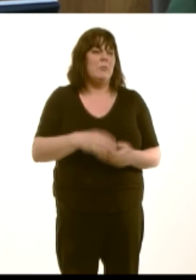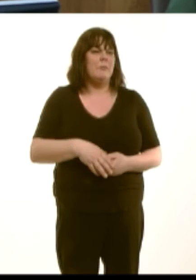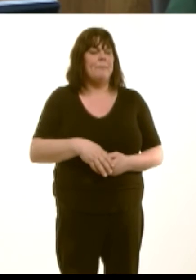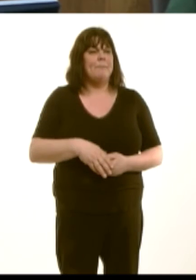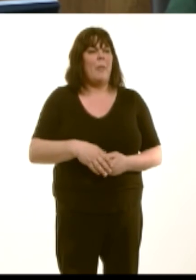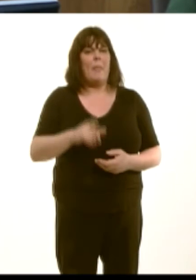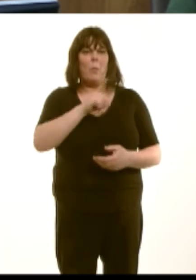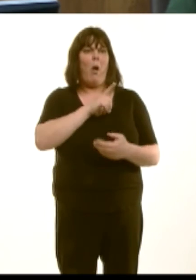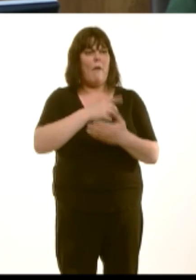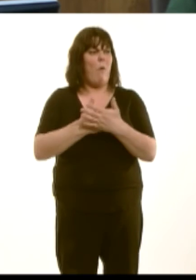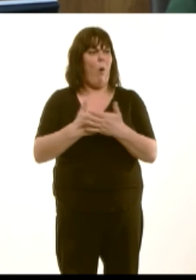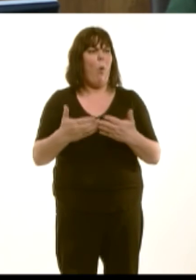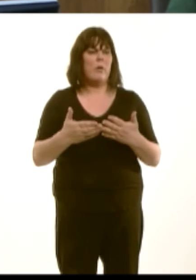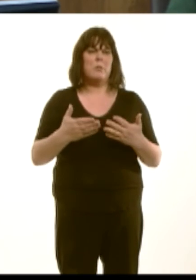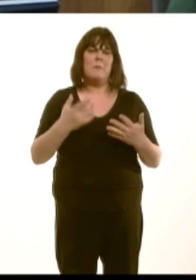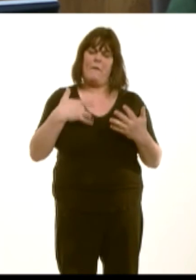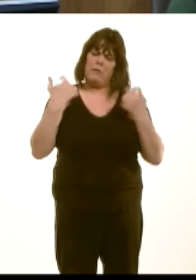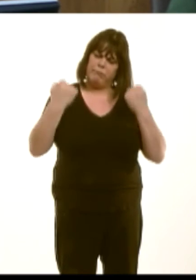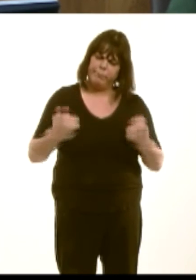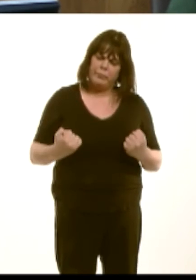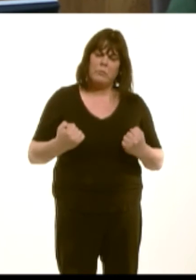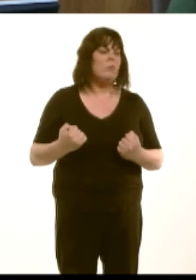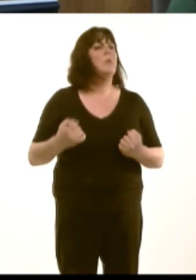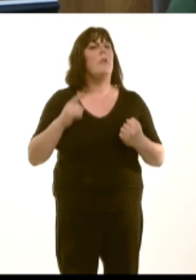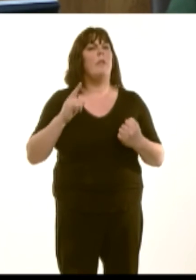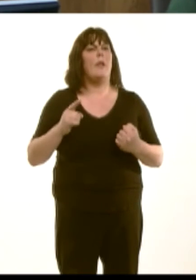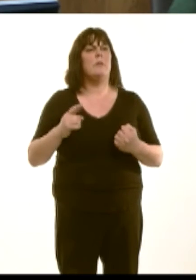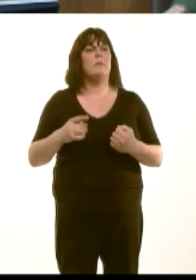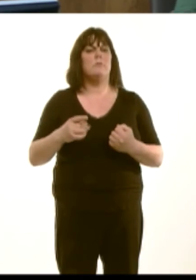Dyna pam rwyf wastad wedi dadlau taw taliad cymdeithasol cymunedol ywír system taliadau